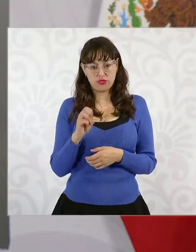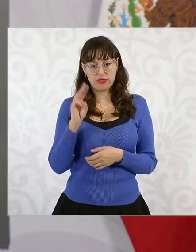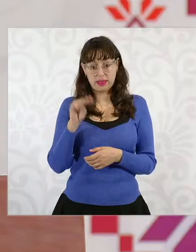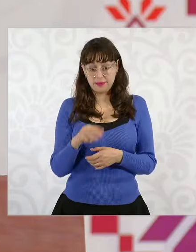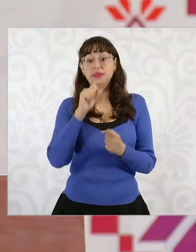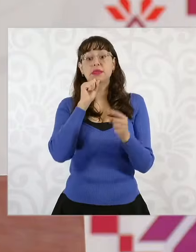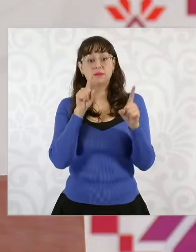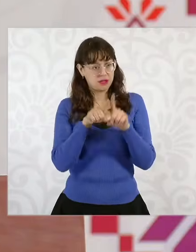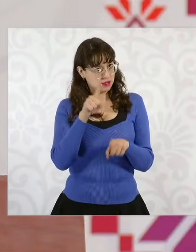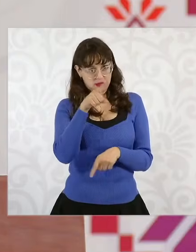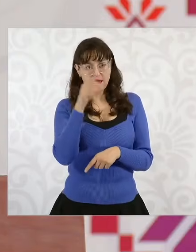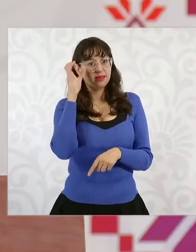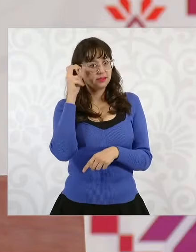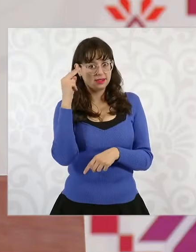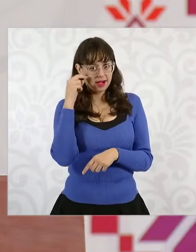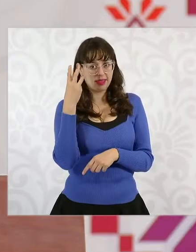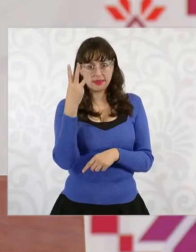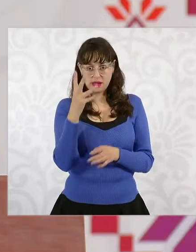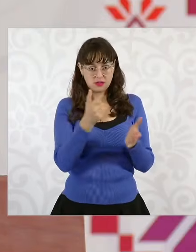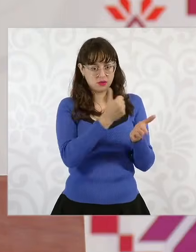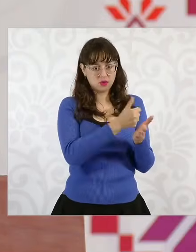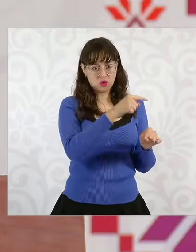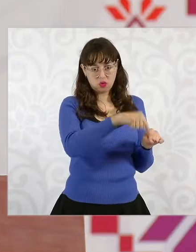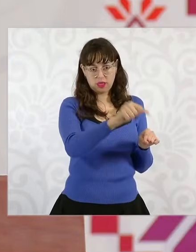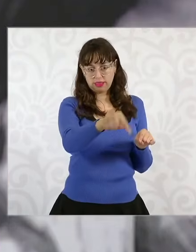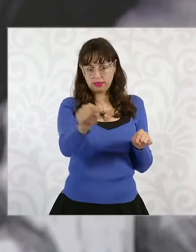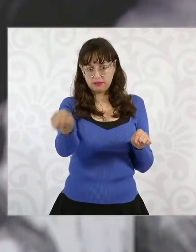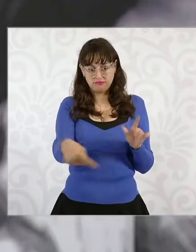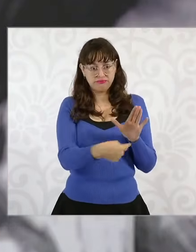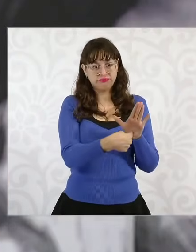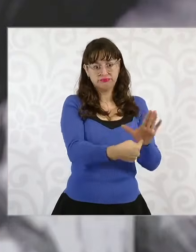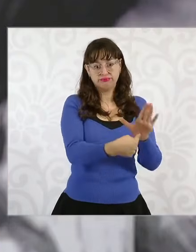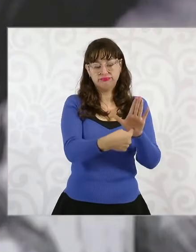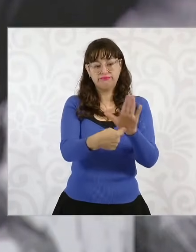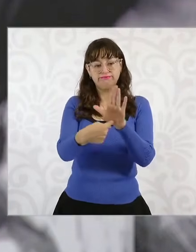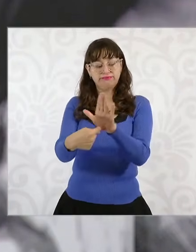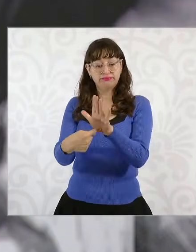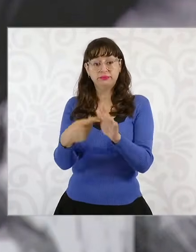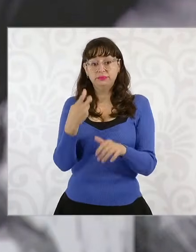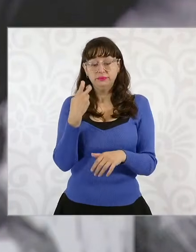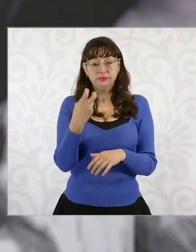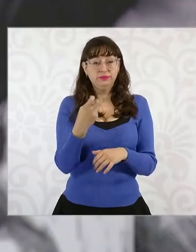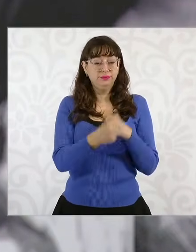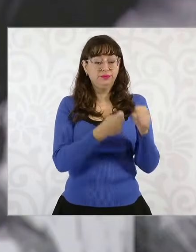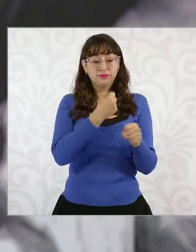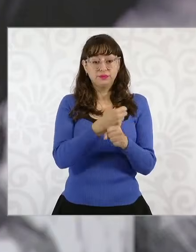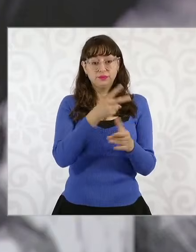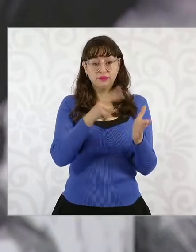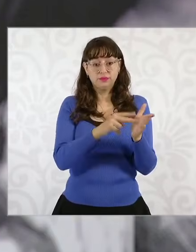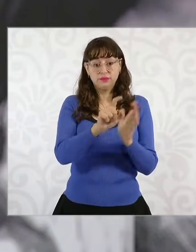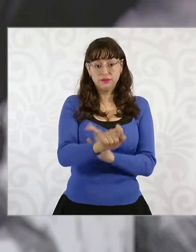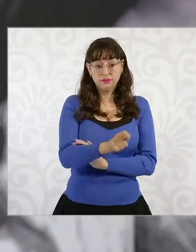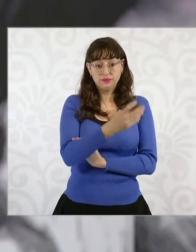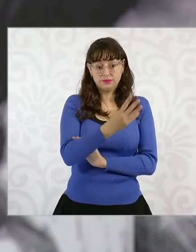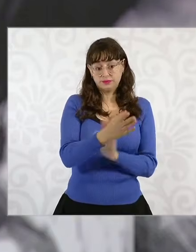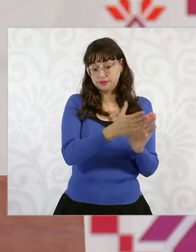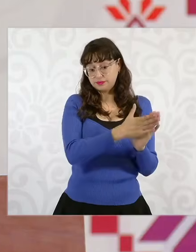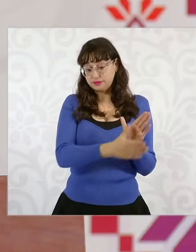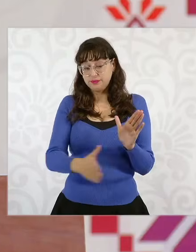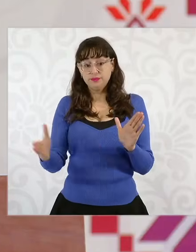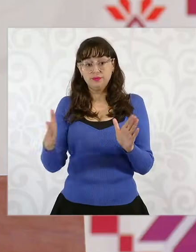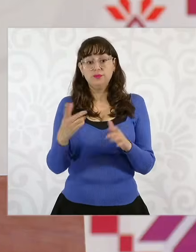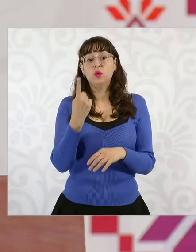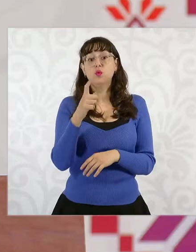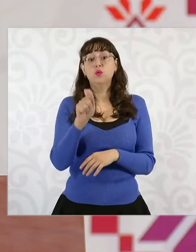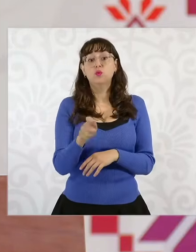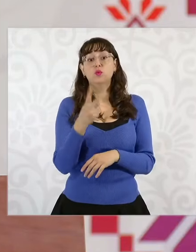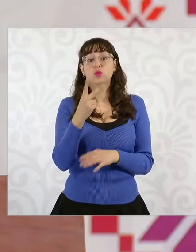tres ciudades chinas y fue, por supuesto, una exposición del año 2024 y tuvo 1.2 millones de